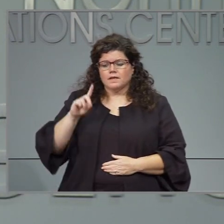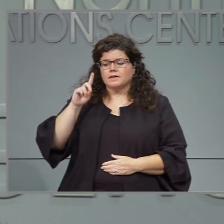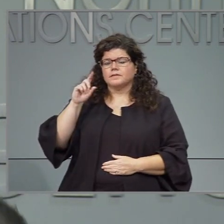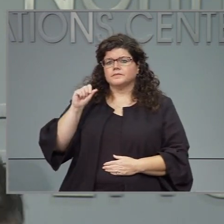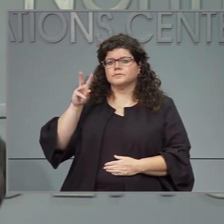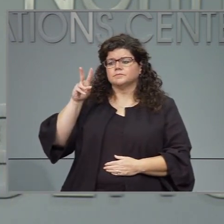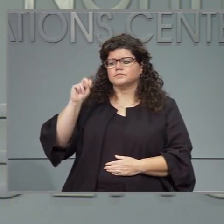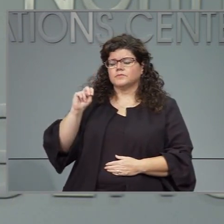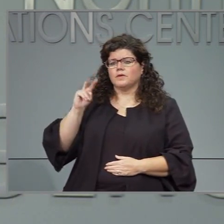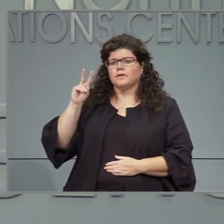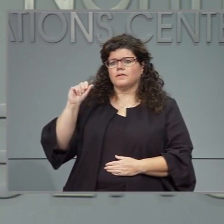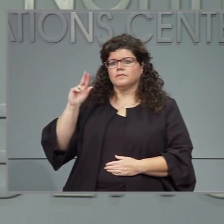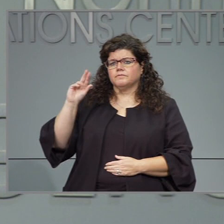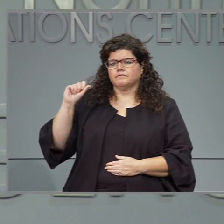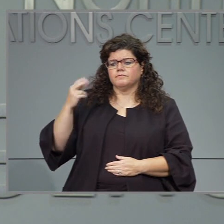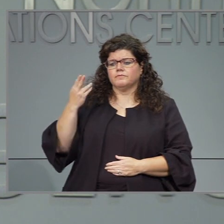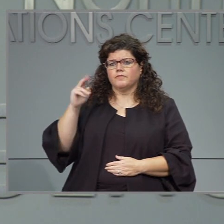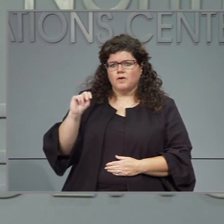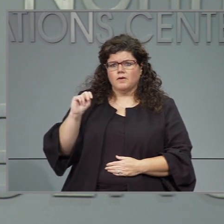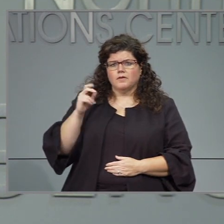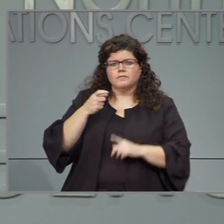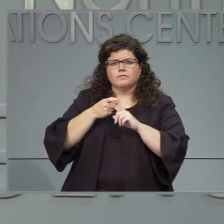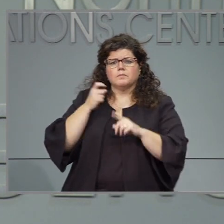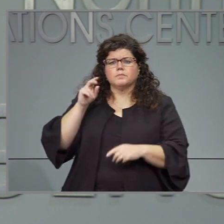Don Nilsen observen.